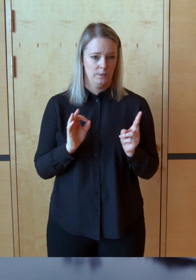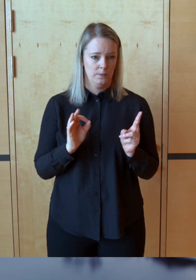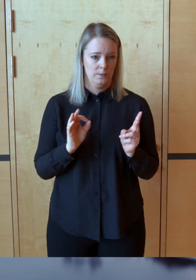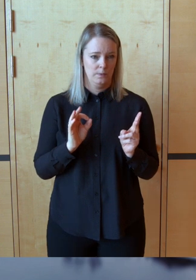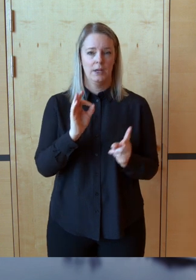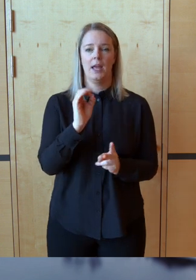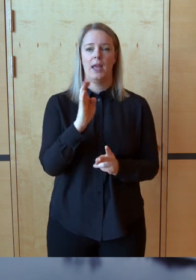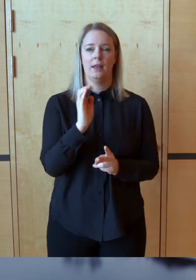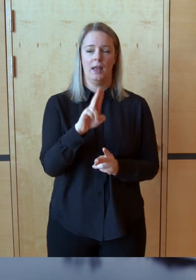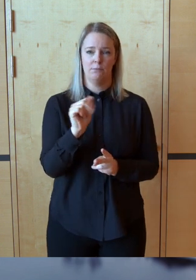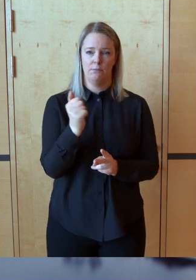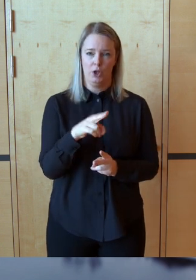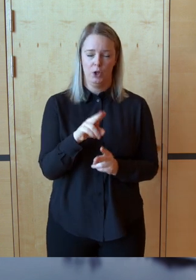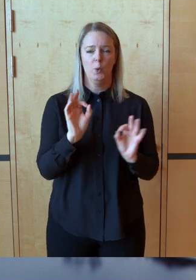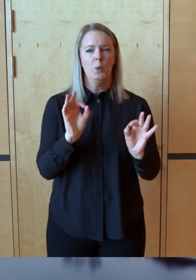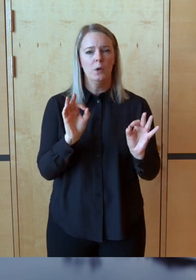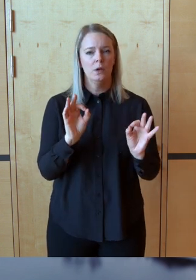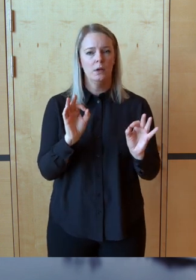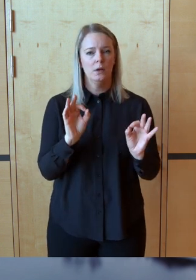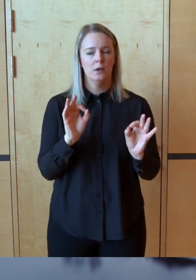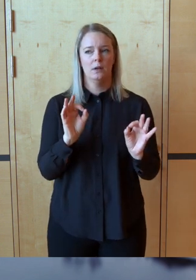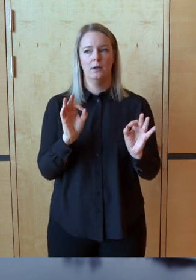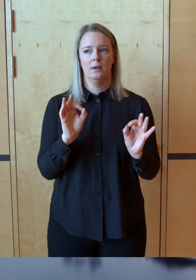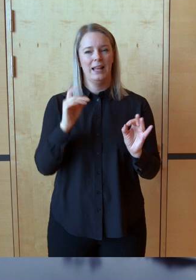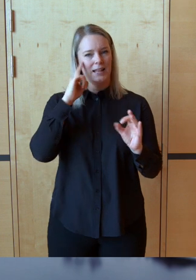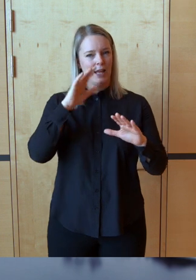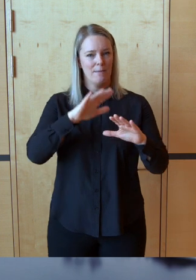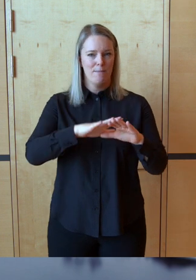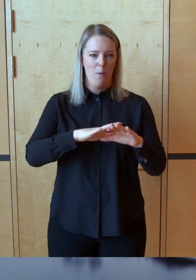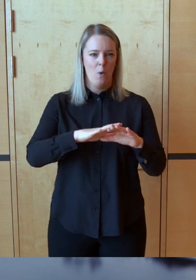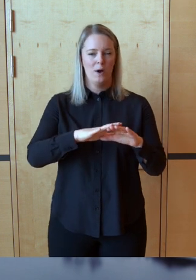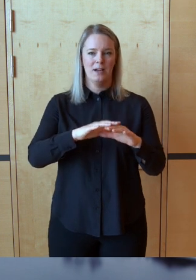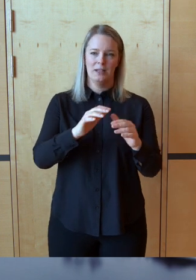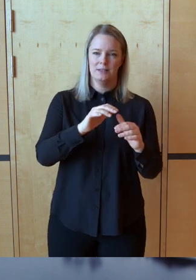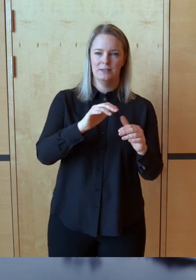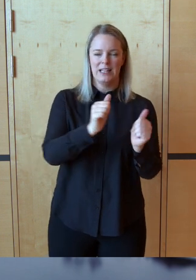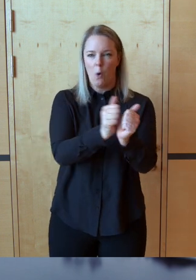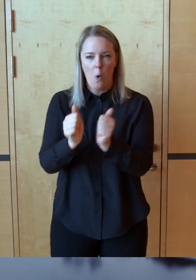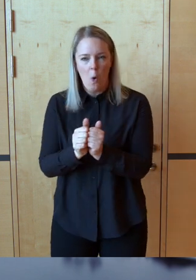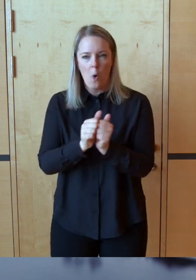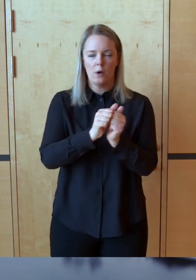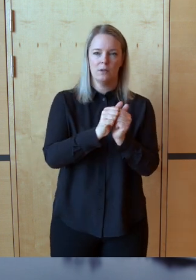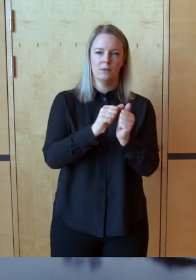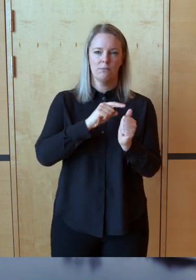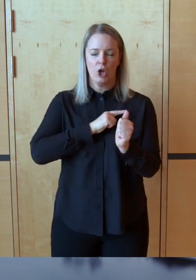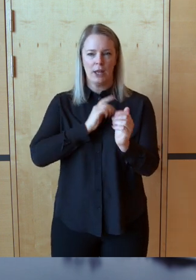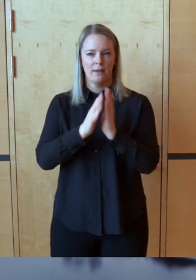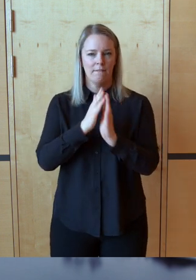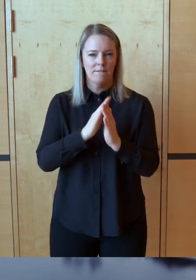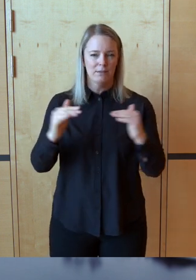Hoppa in lastbilen som säkerhetsperspektiv ett sånt Det är ju mycket bättre på Solbacken Funderar lite på med